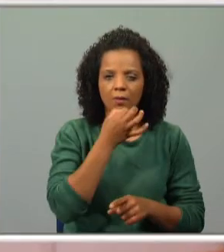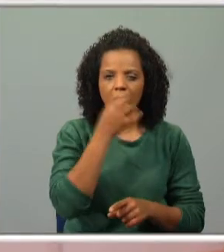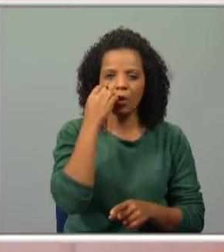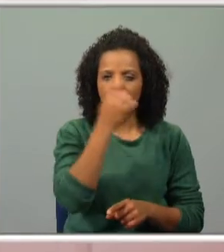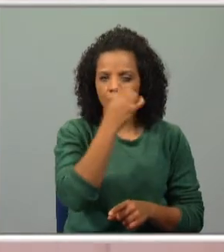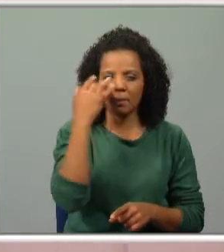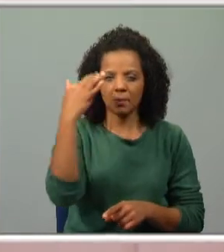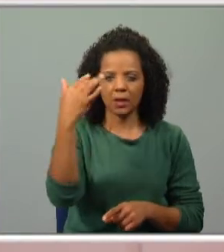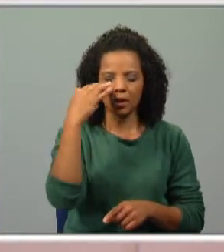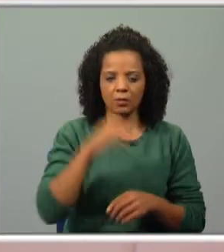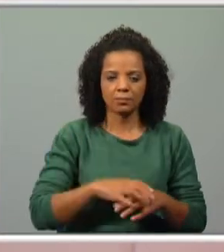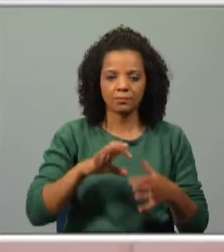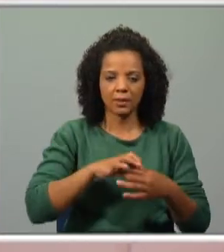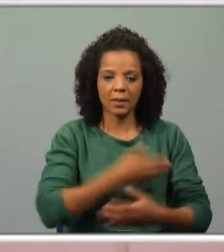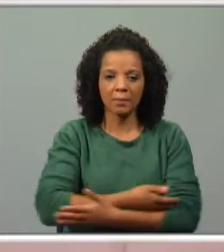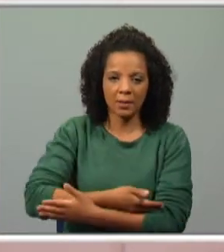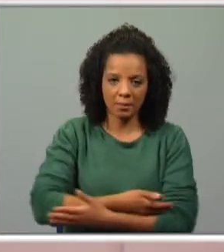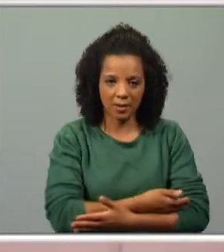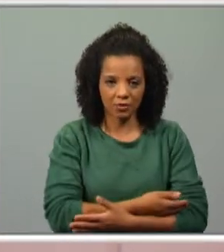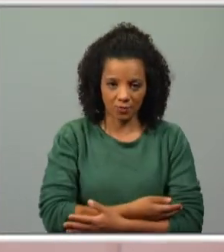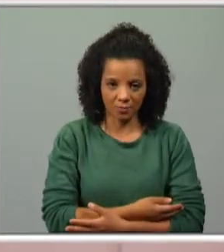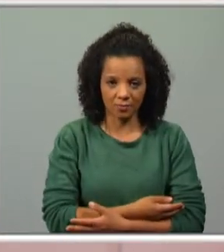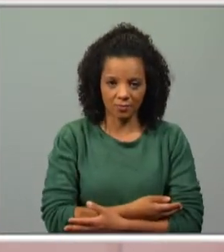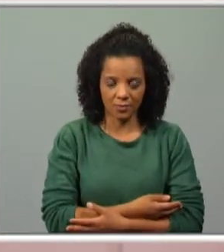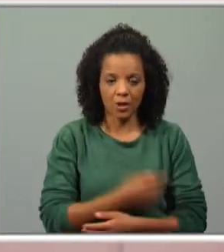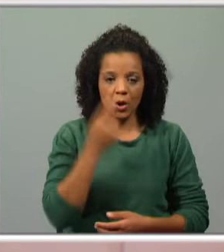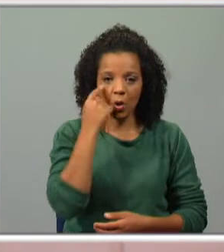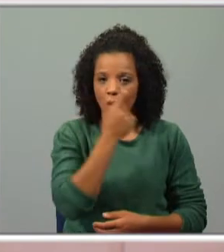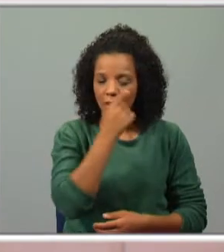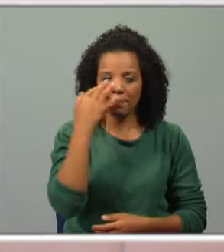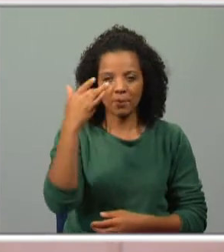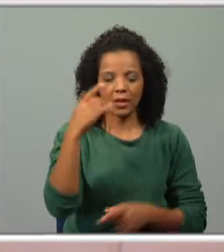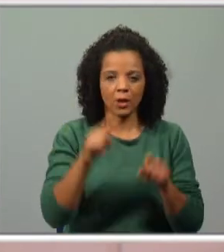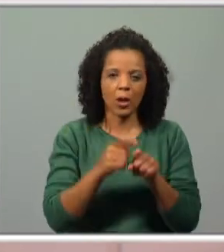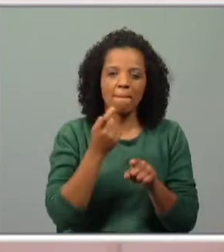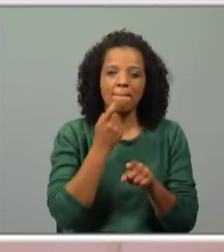relativamente aos bebês Em ambos o olhar brilhava como pedras preciosas Portanto 關於嬰兒像寶石一樣閃耀所以